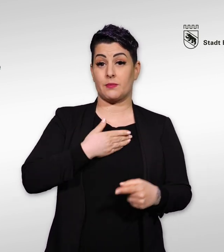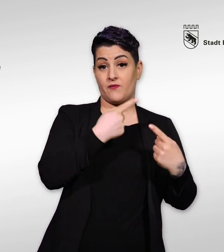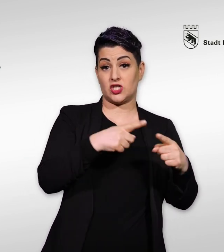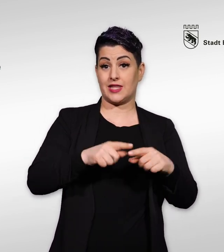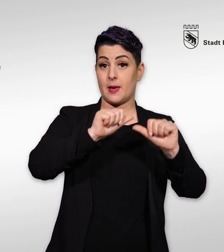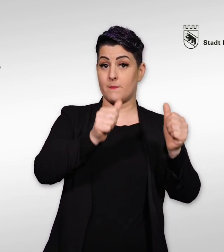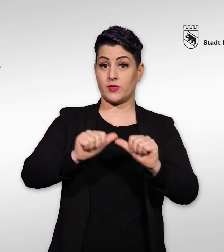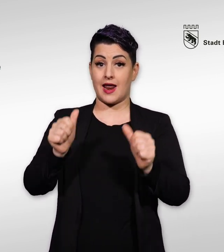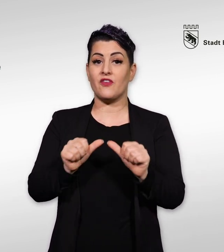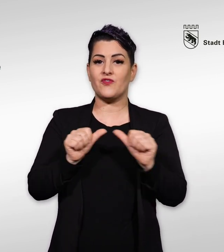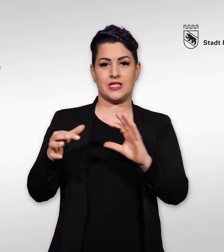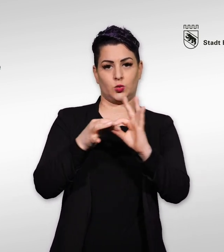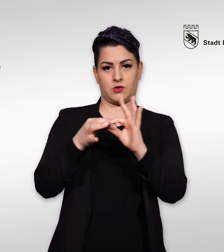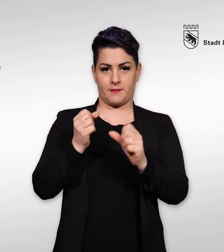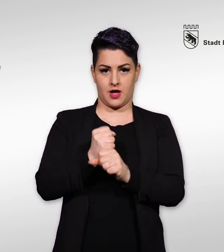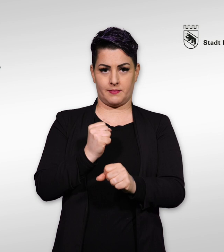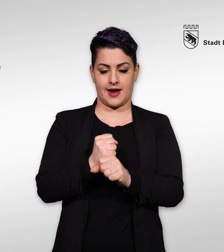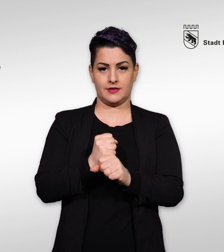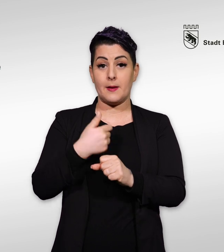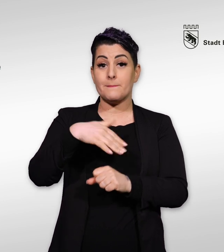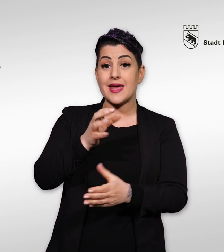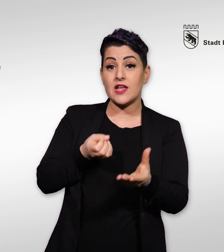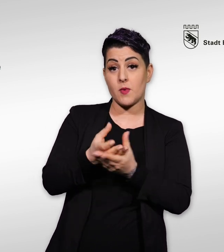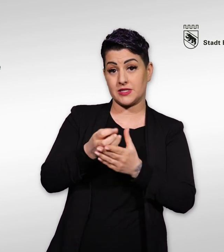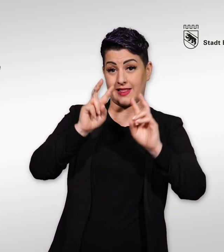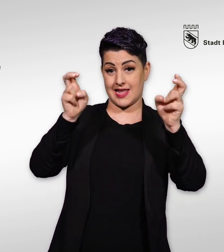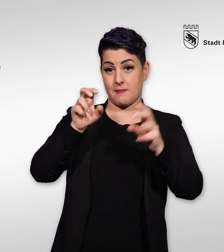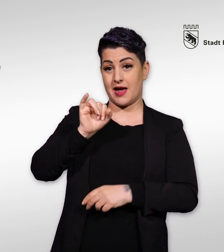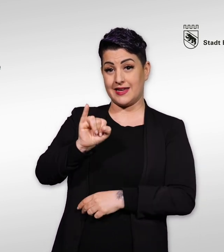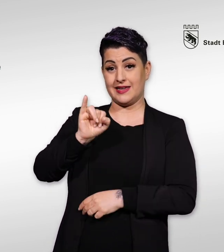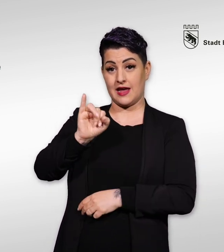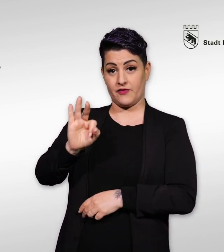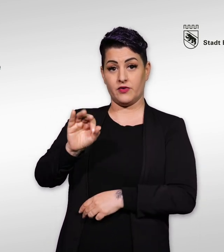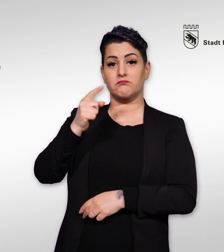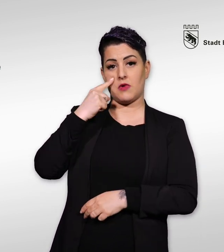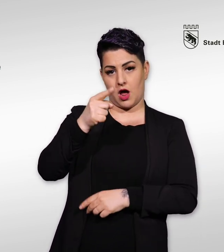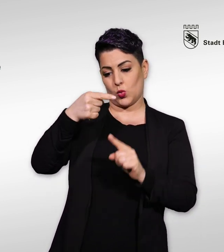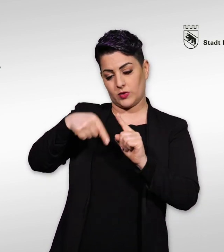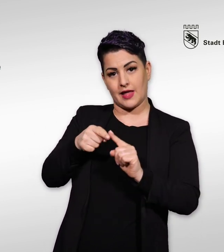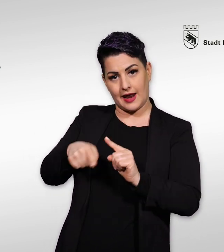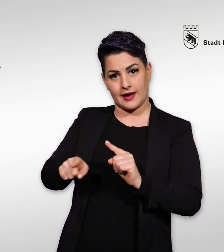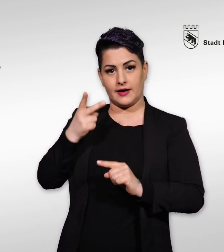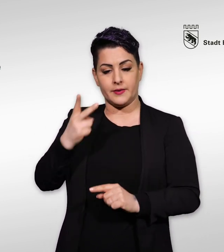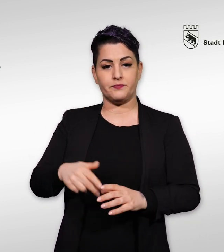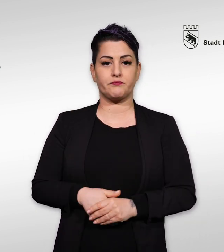Mehr Informationen über die IF finden Sie im Link unter diesem Video.